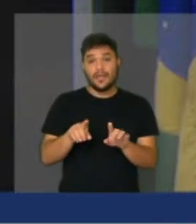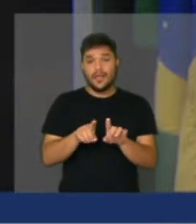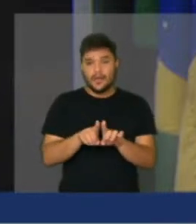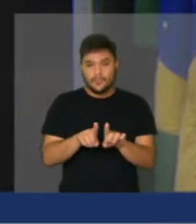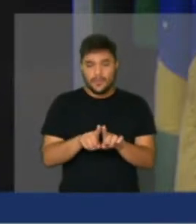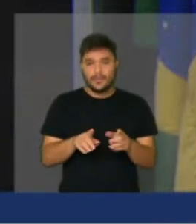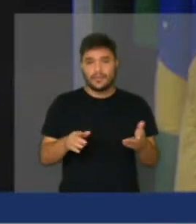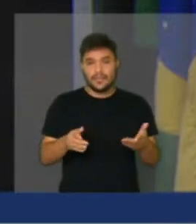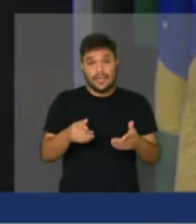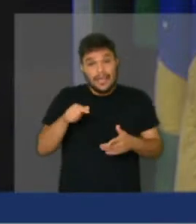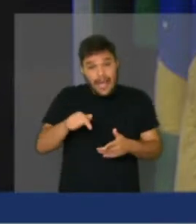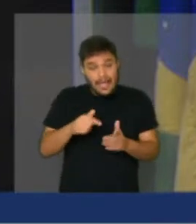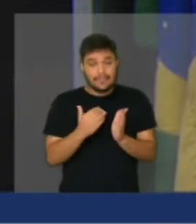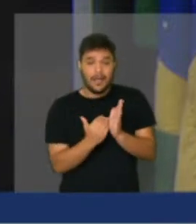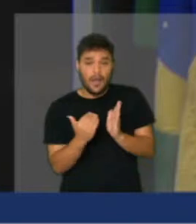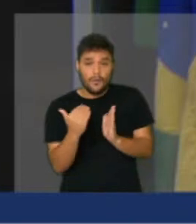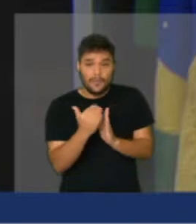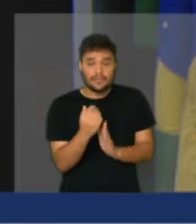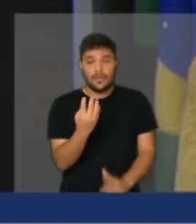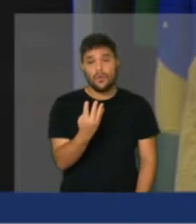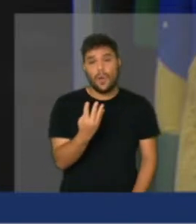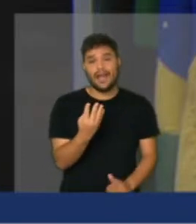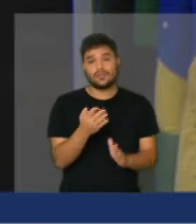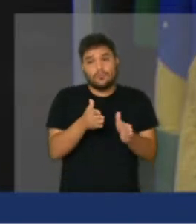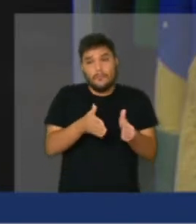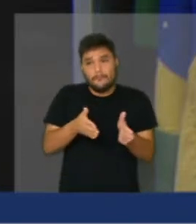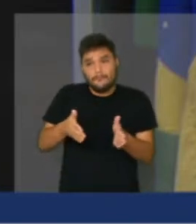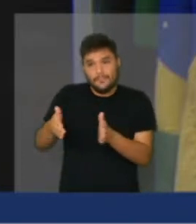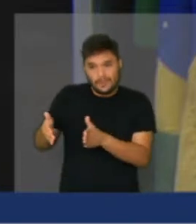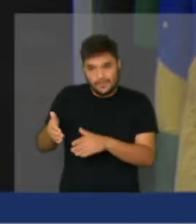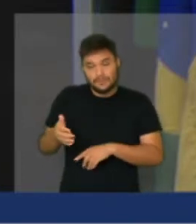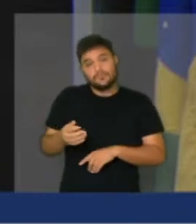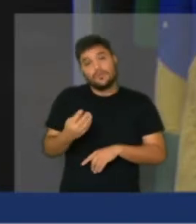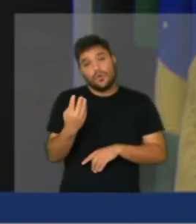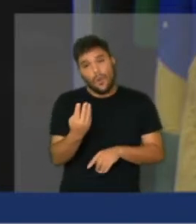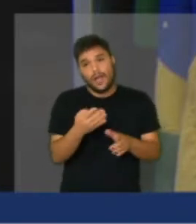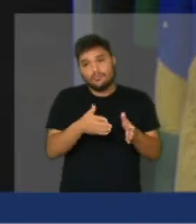QUATRO ETAPAS, EM QUATRO ETAPAS AO LONGO DE QUATRO ANOS